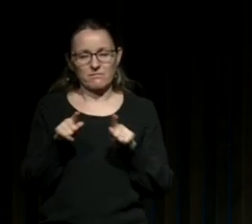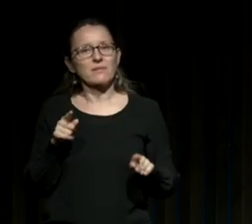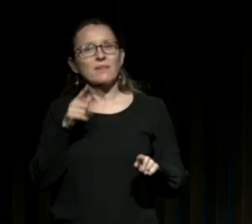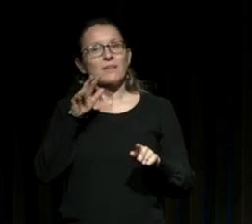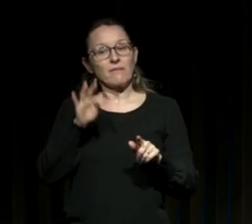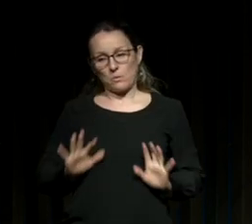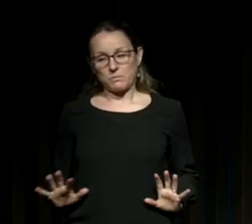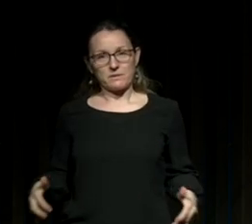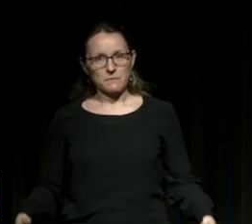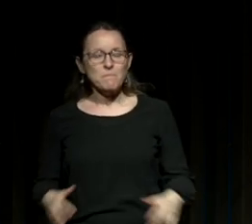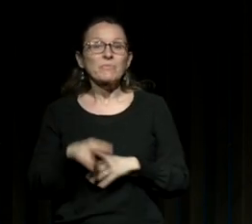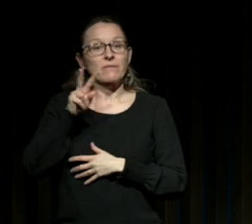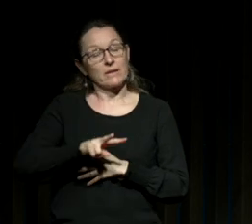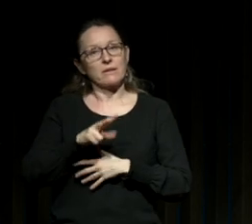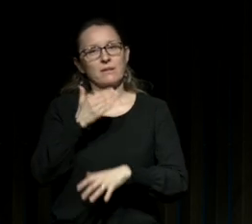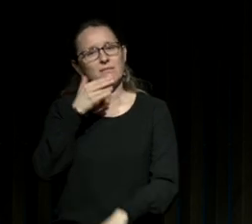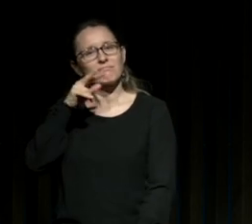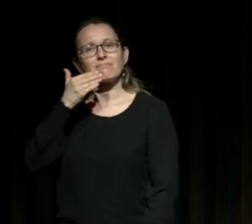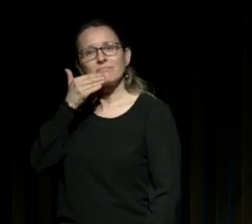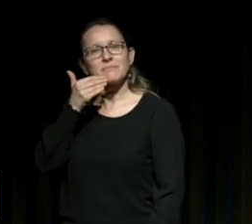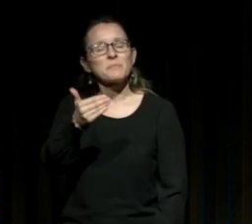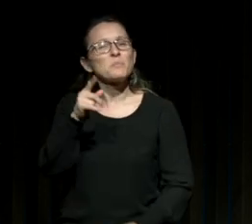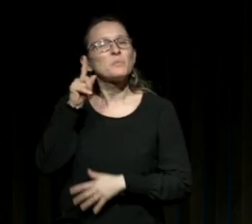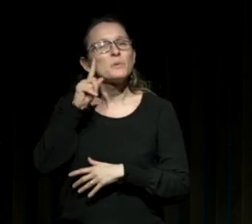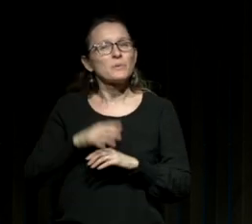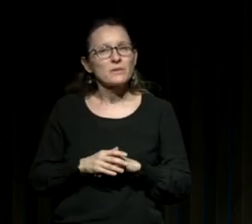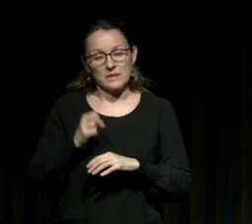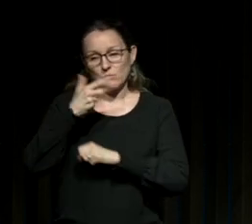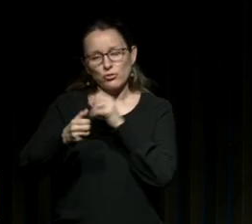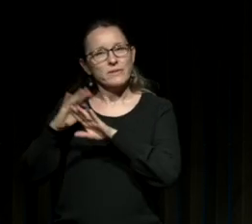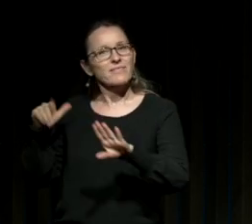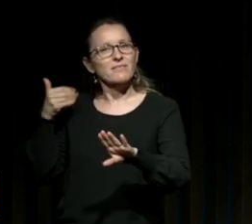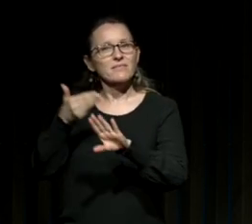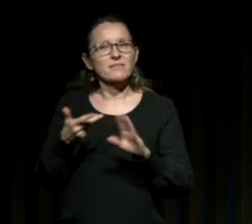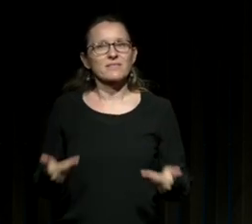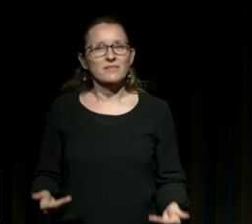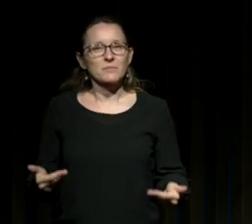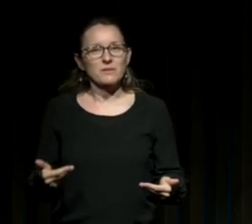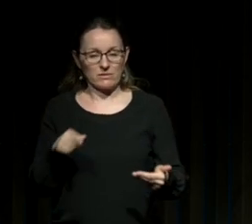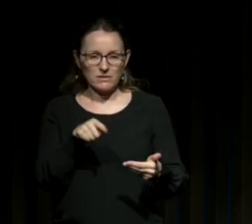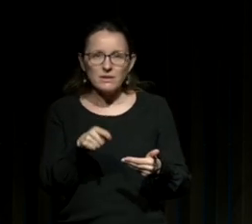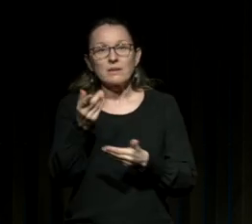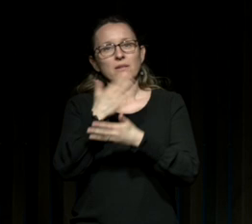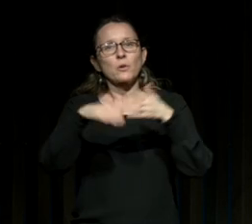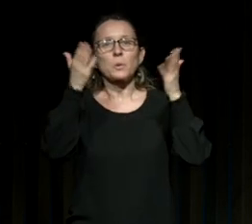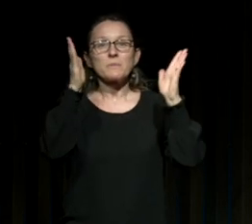plus sincère que depuis un certain nombre d'années maintenant je m'occupe de l'obésité au chu et j'ai